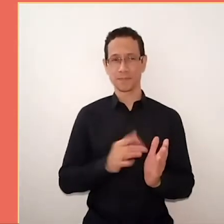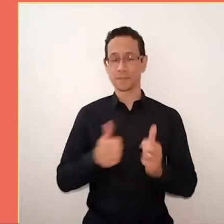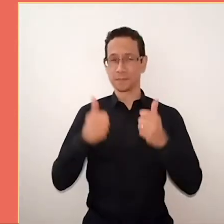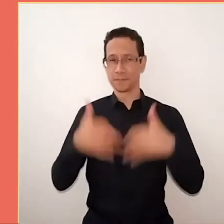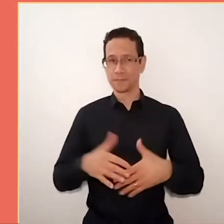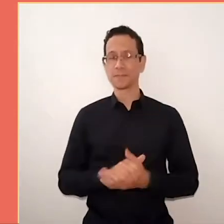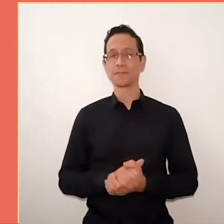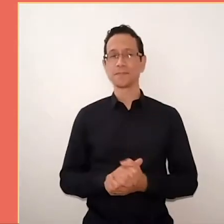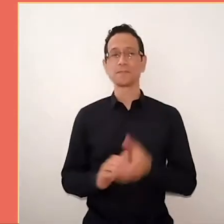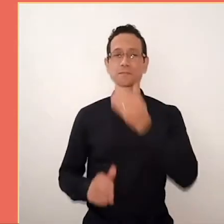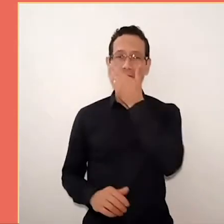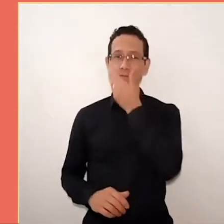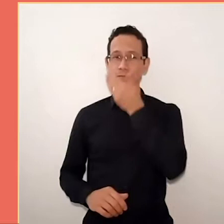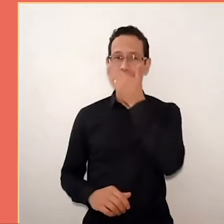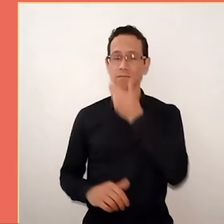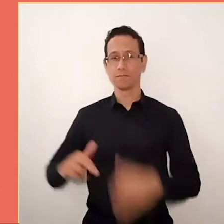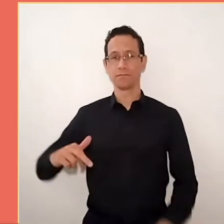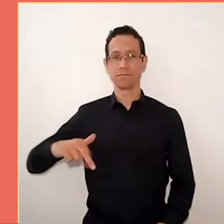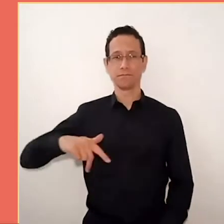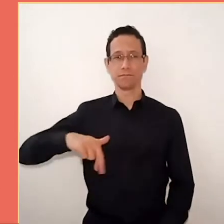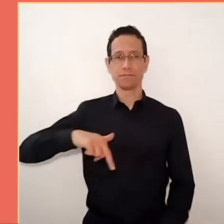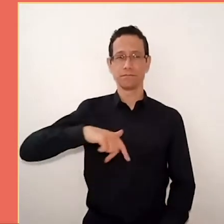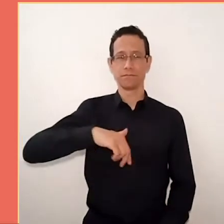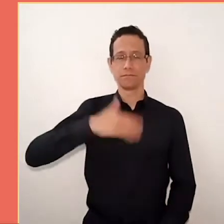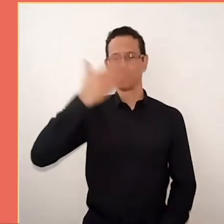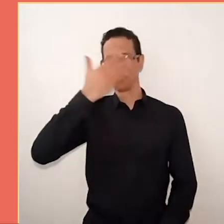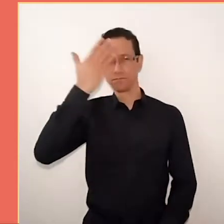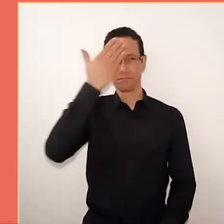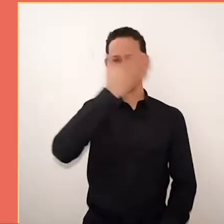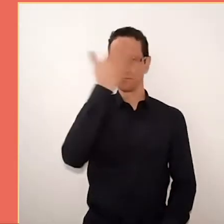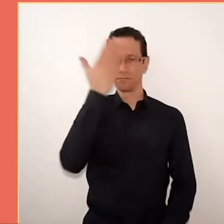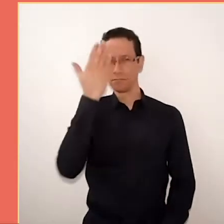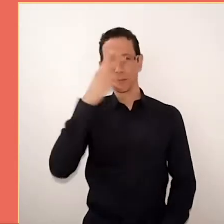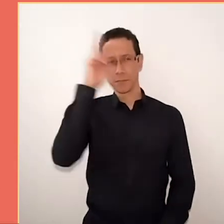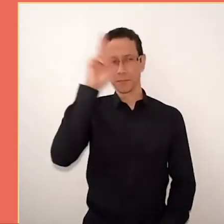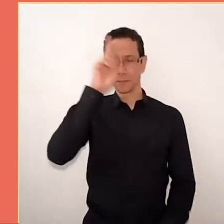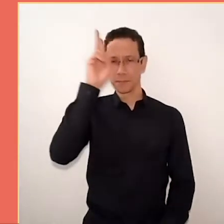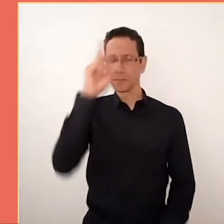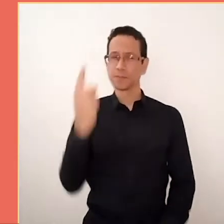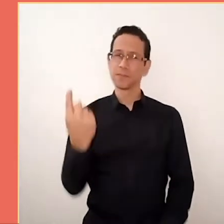"O homem caminhava meio cego de ódio. Relembrando o fato acontecido havia 10 anos.